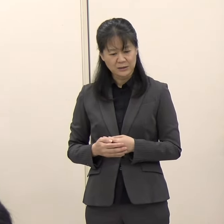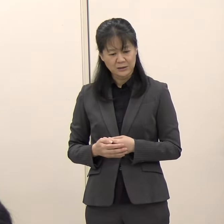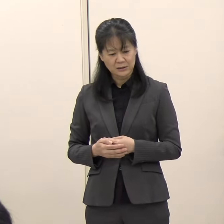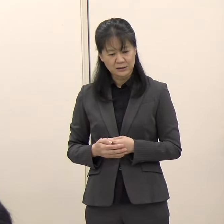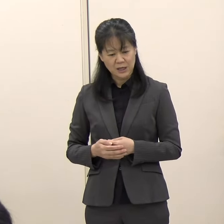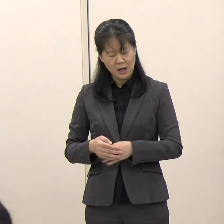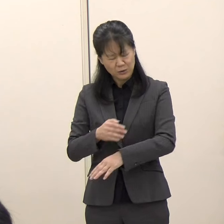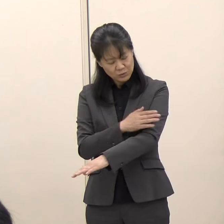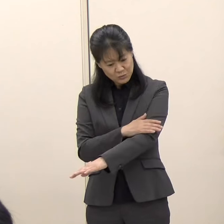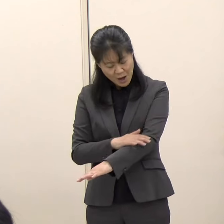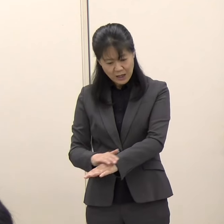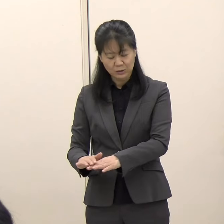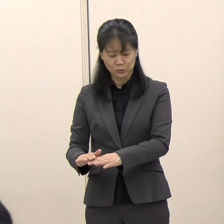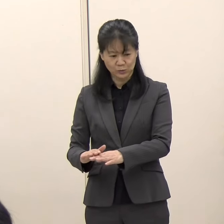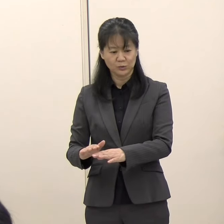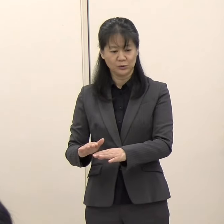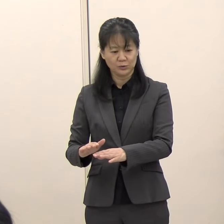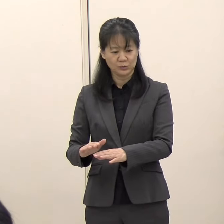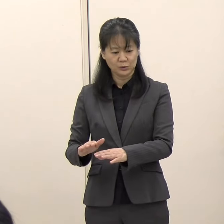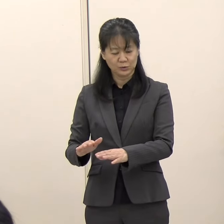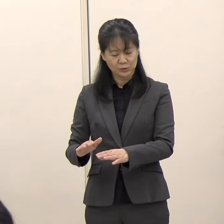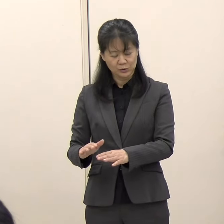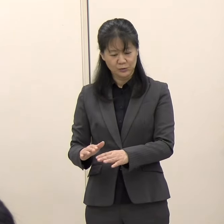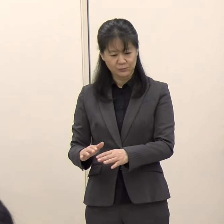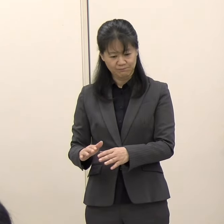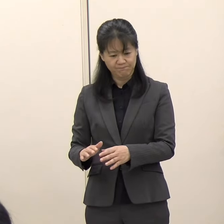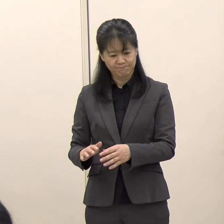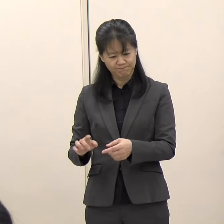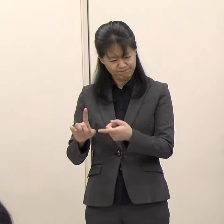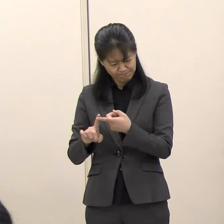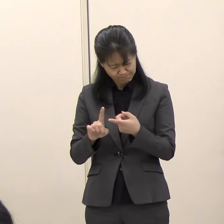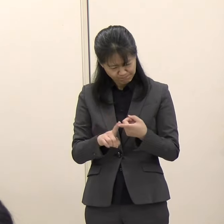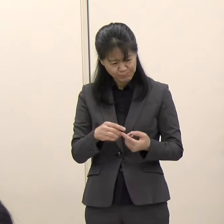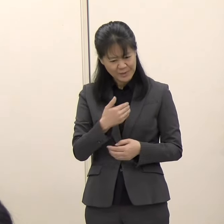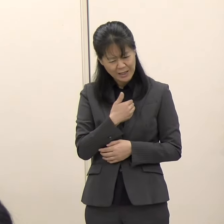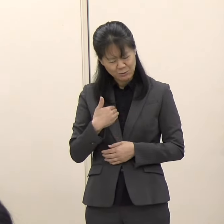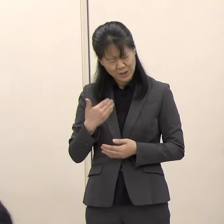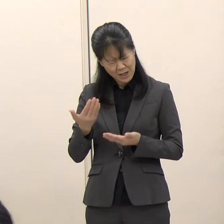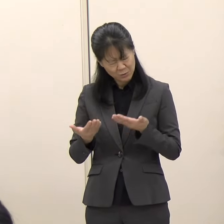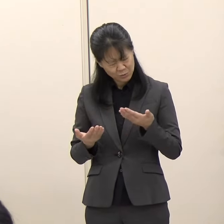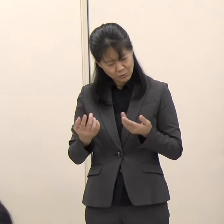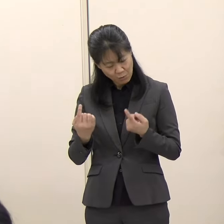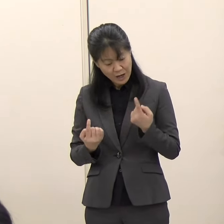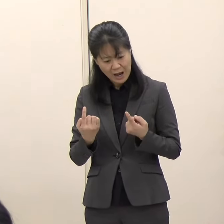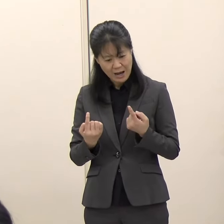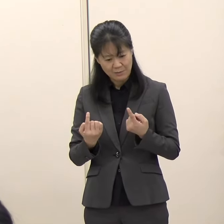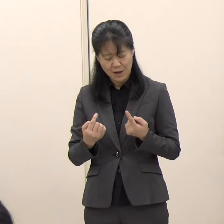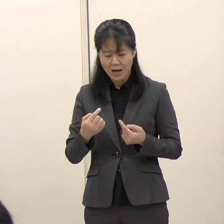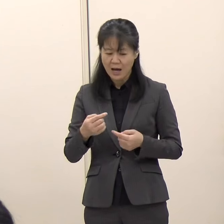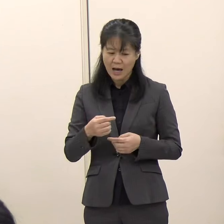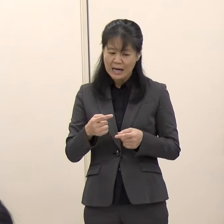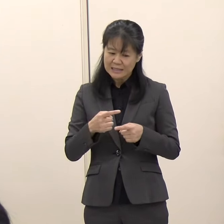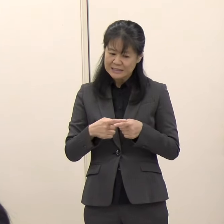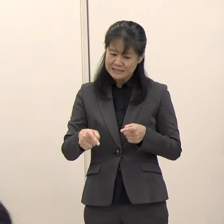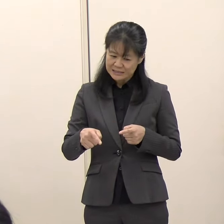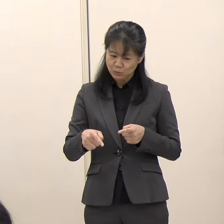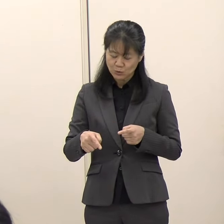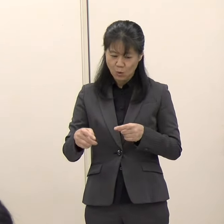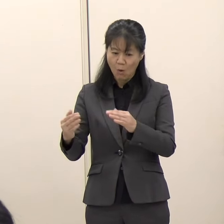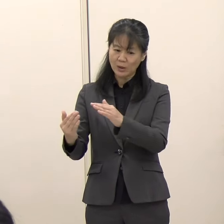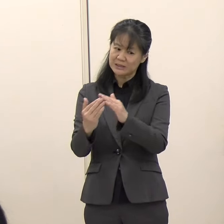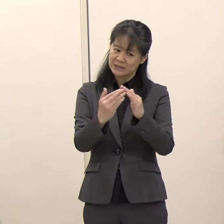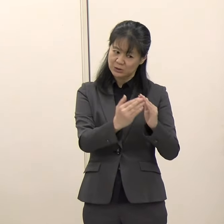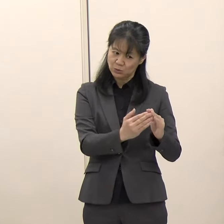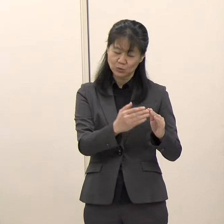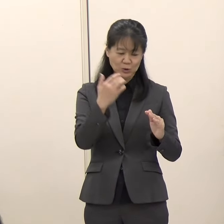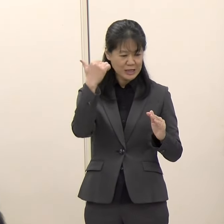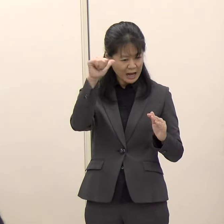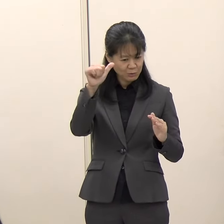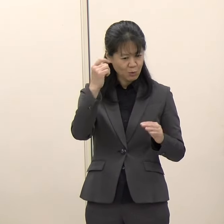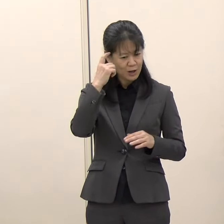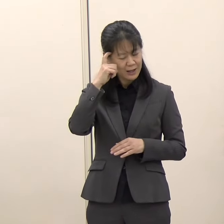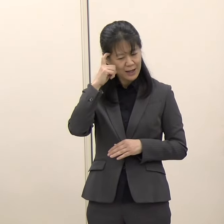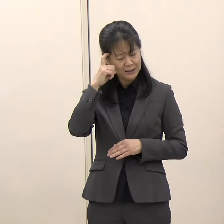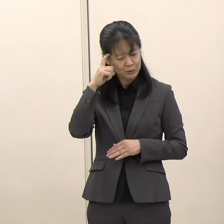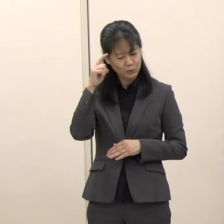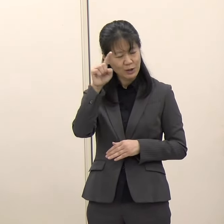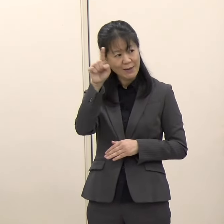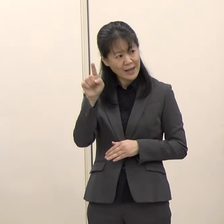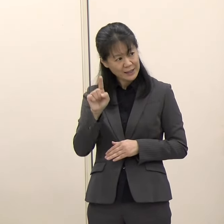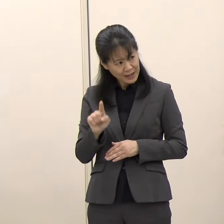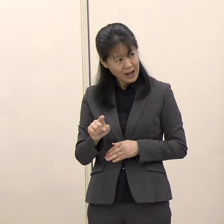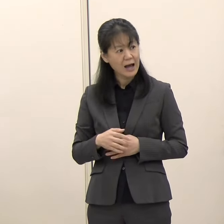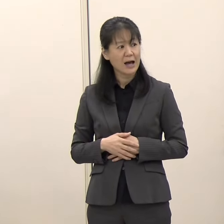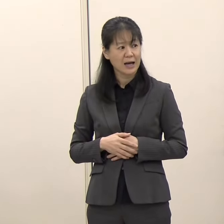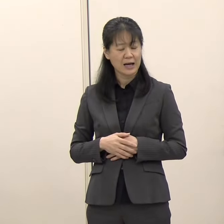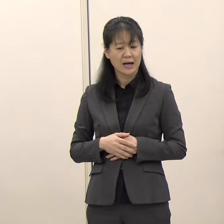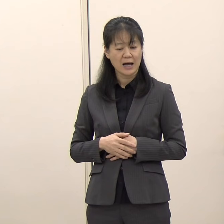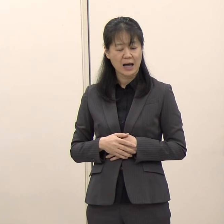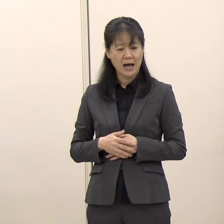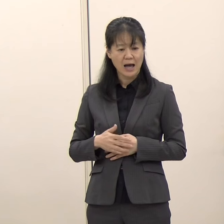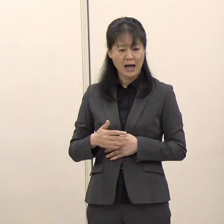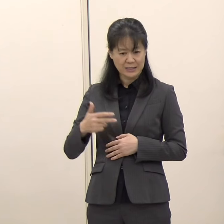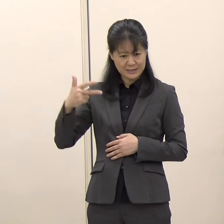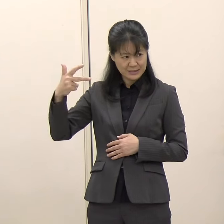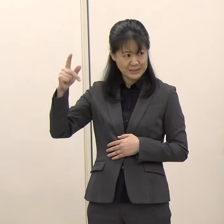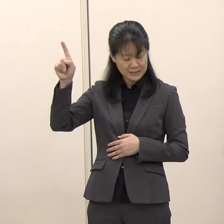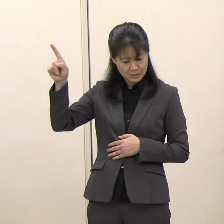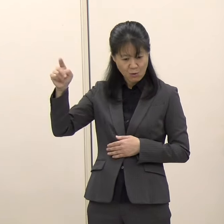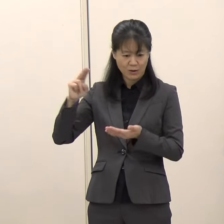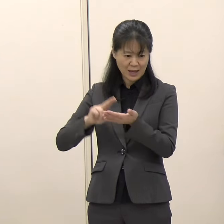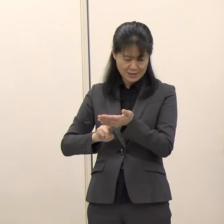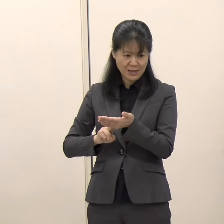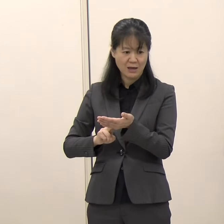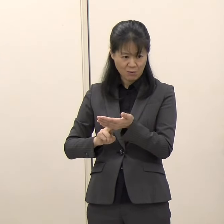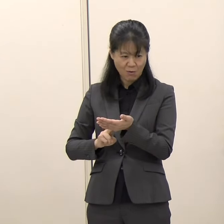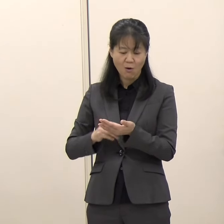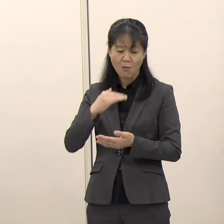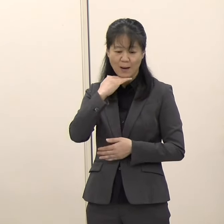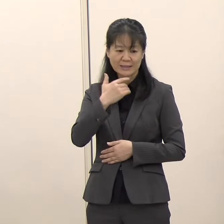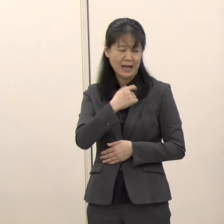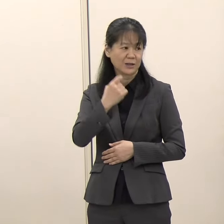一部移築案などを検討されているのではないかと考えておりまして、市の方針の決定を見守りたいと思っています。